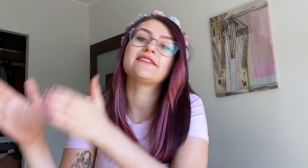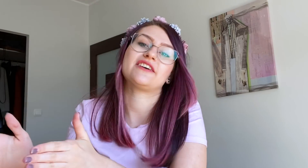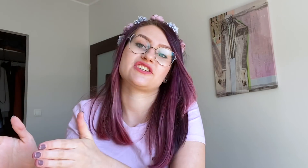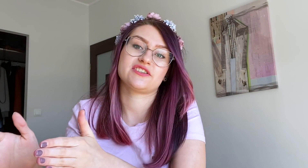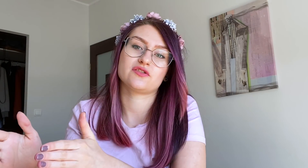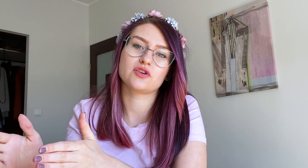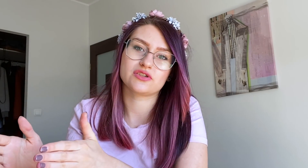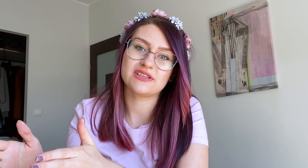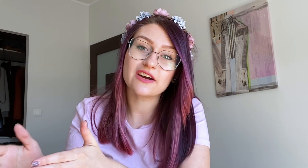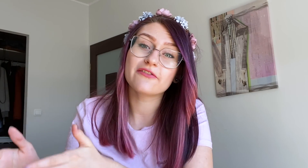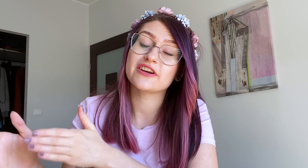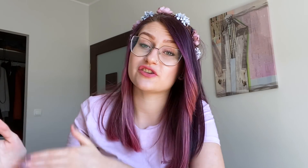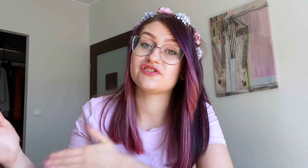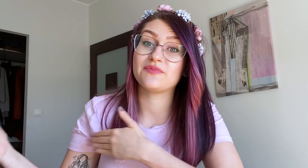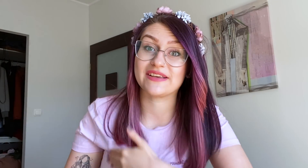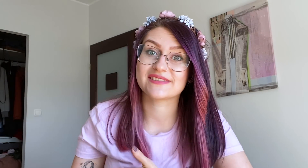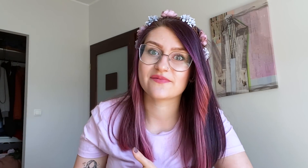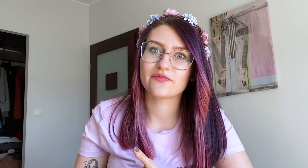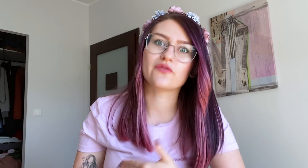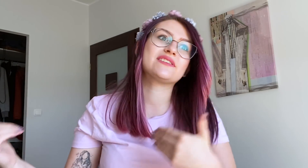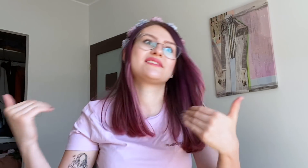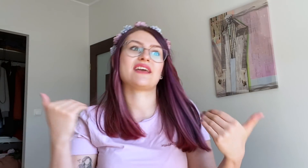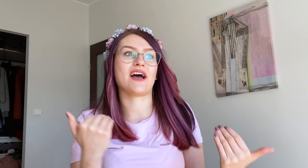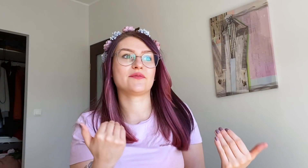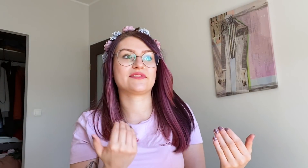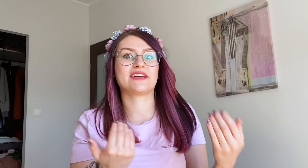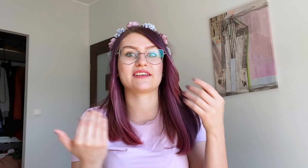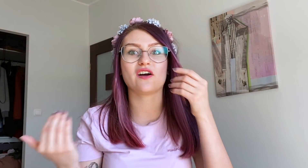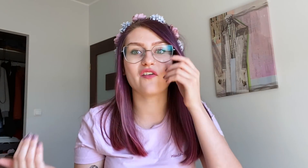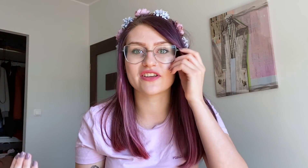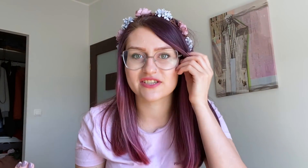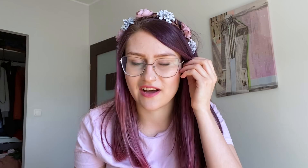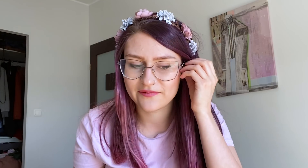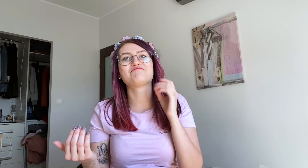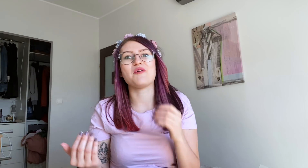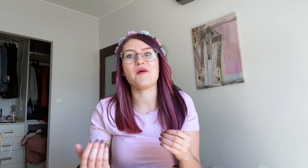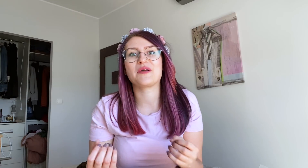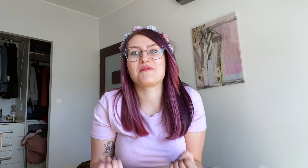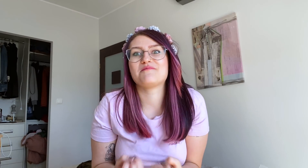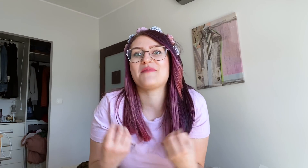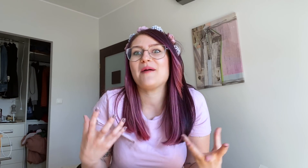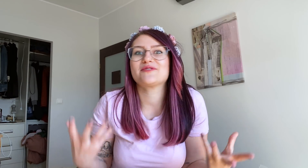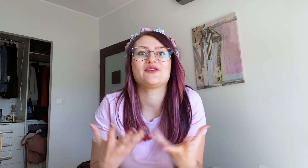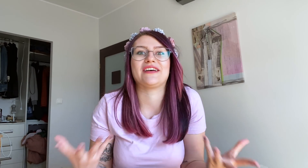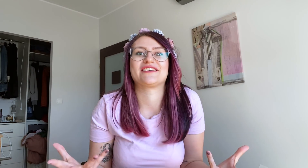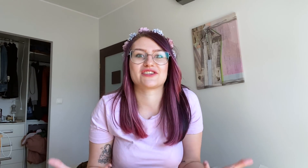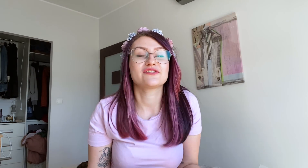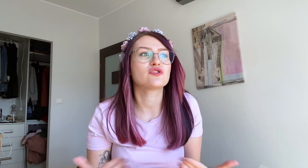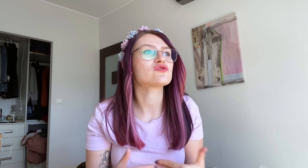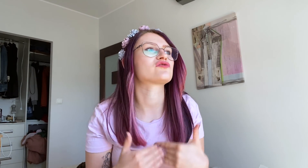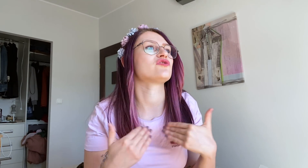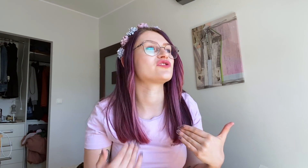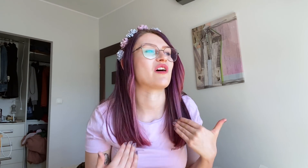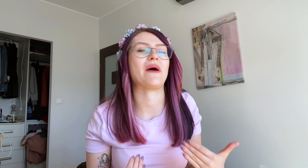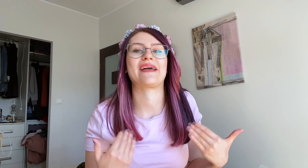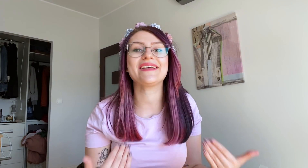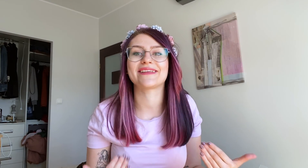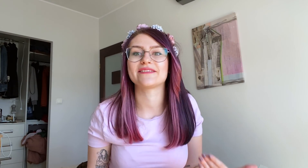A2 - 60 godzin, jak w większości miejsc, no więc ja, jak taka owieczka miałam przekonanie, że no skończyłam A1.